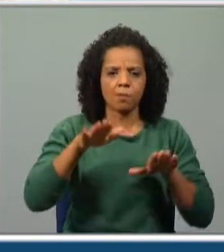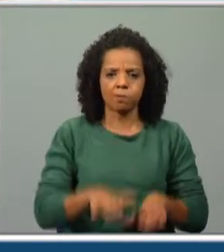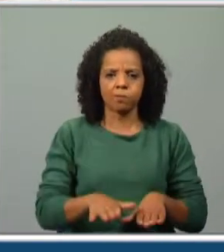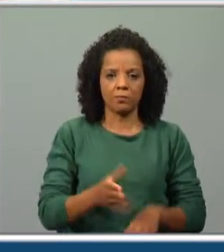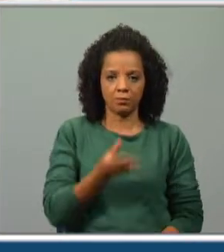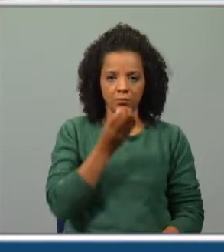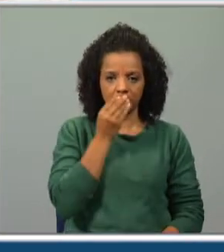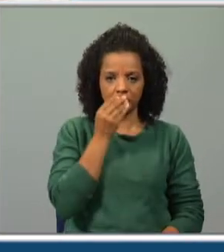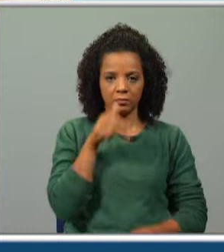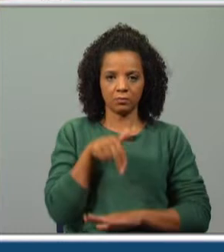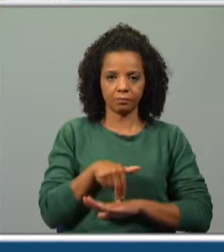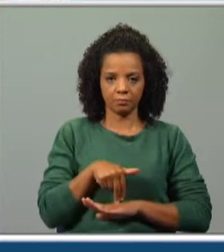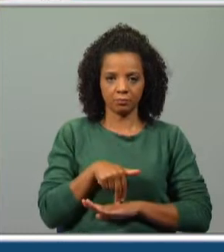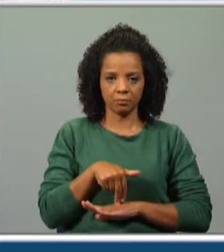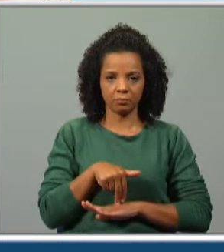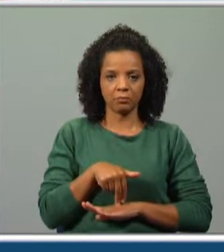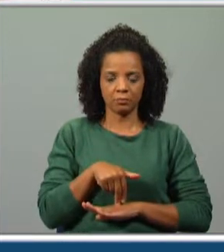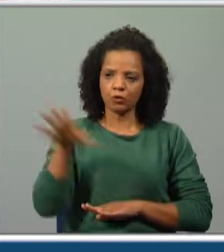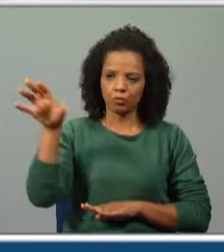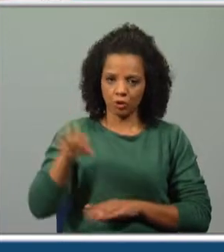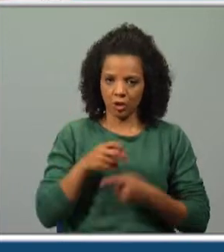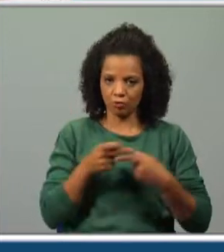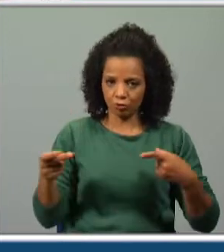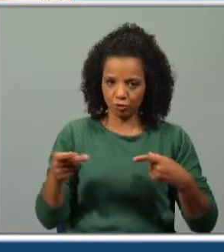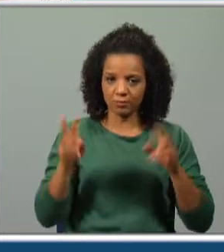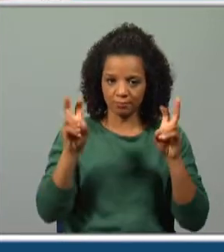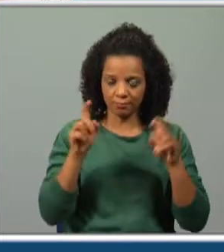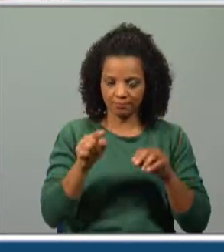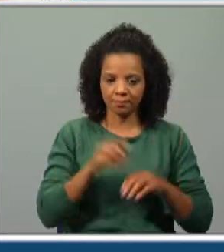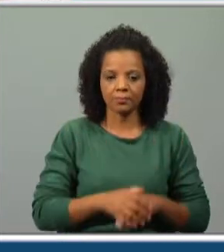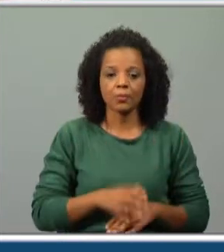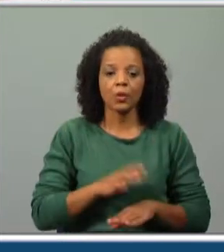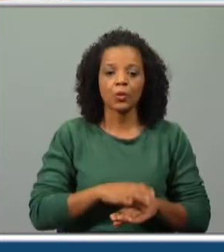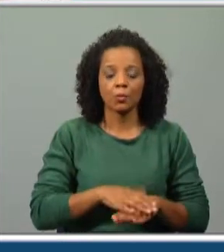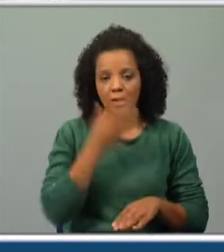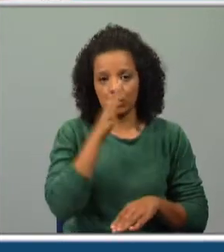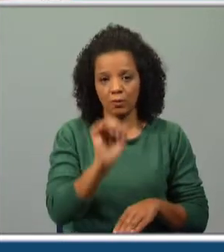entre aspas é uma transcrição sobre o efeito devastador da sua atitude o 引號中是你的態度的毀滅性影響